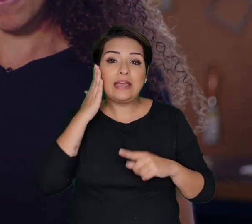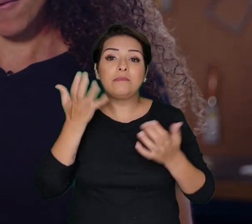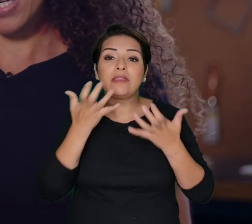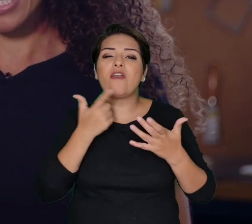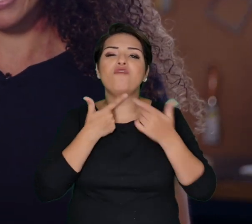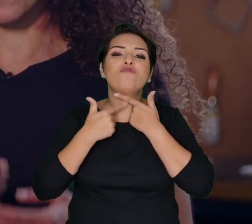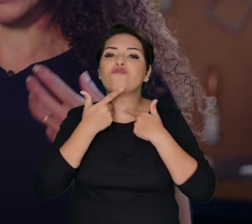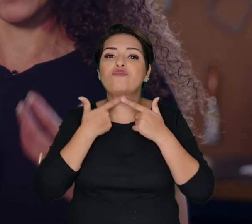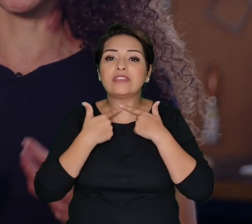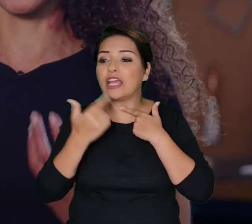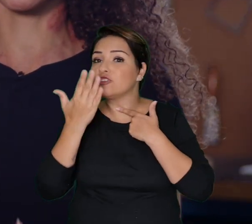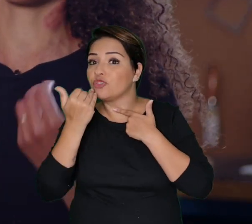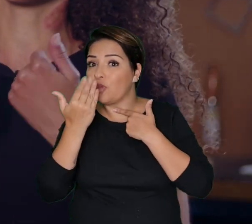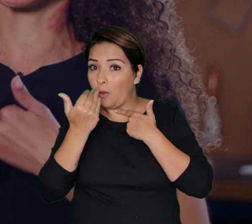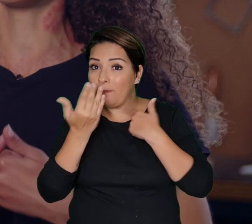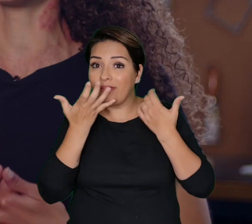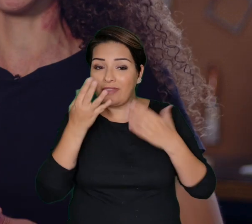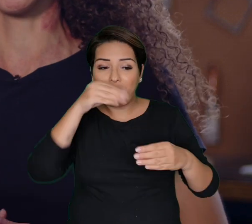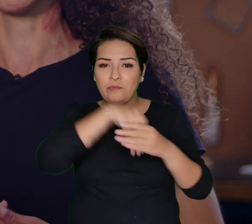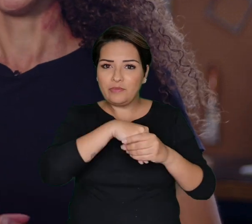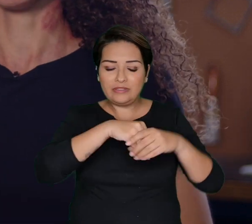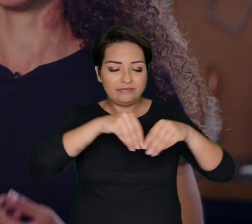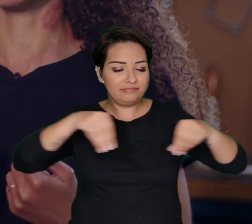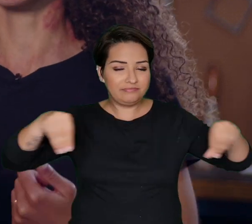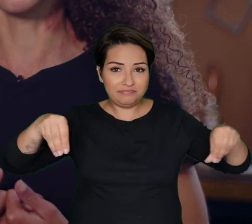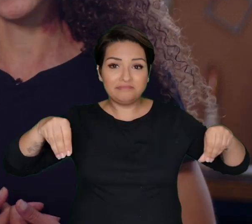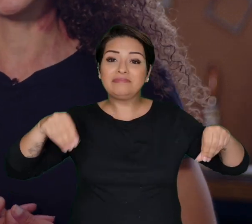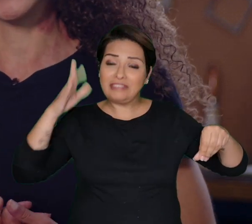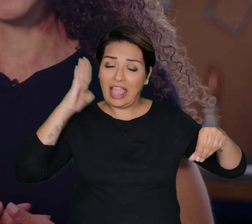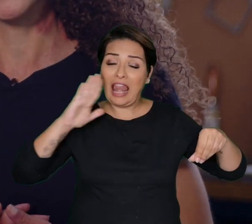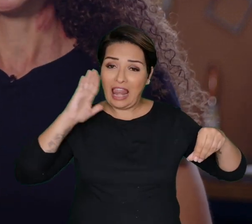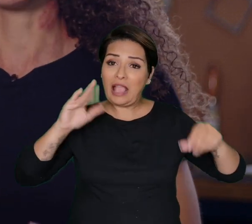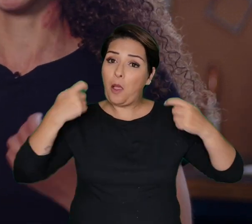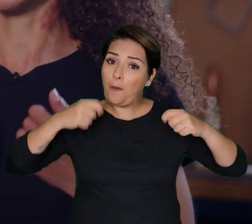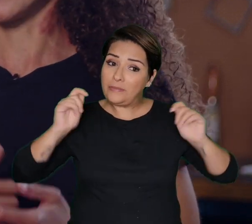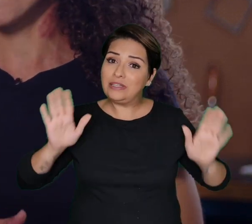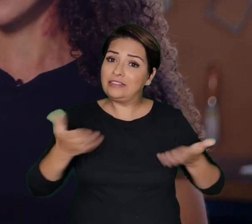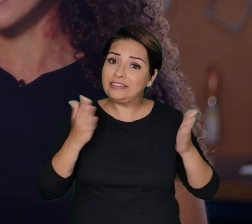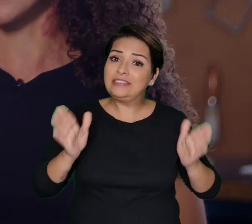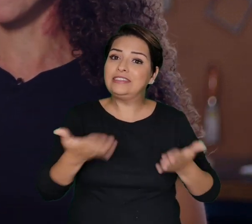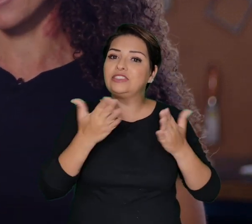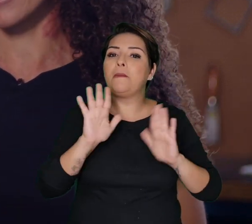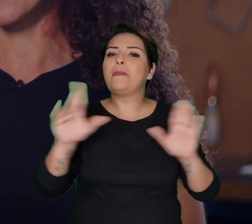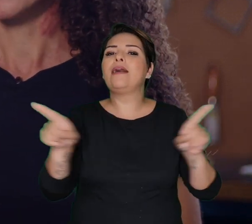uma horta, gostariam de ter o que elas gostariam de comer. Eu acho isso super legal e eu acho que deve ser incentivado.